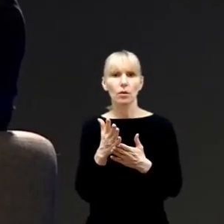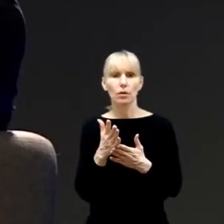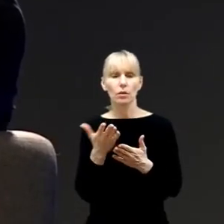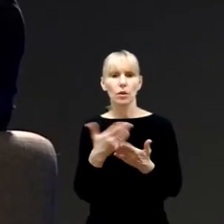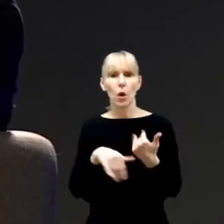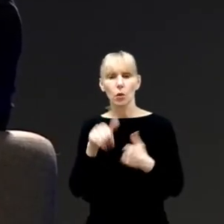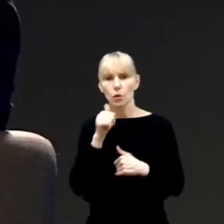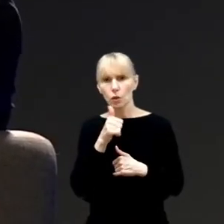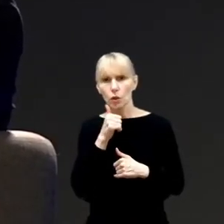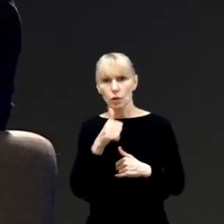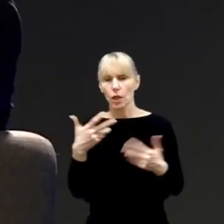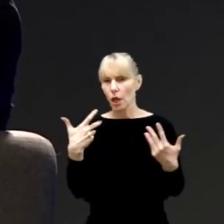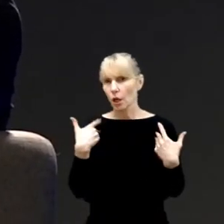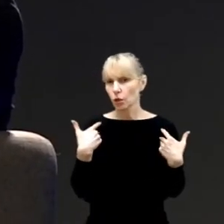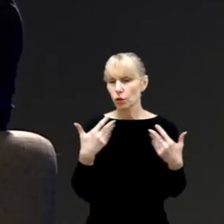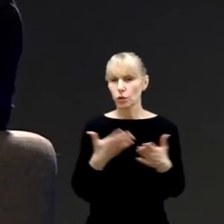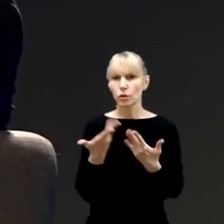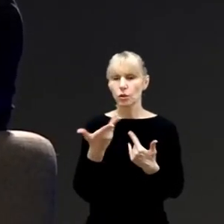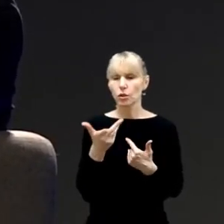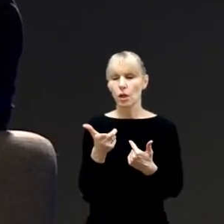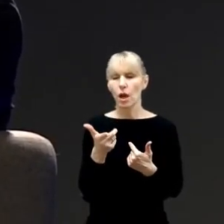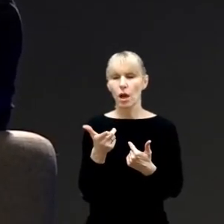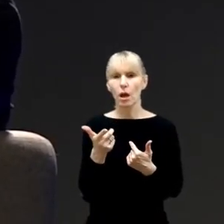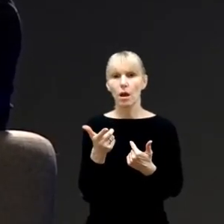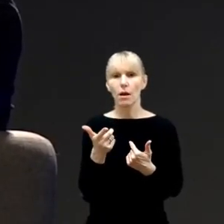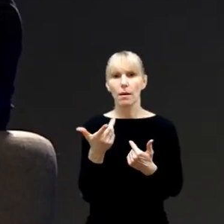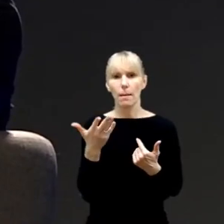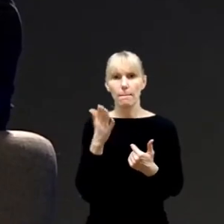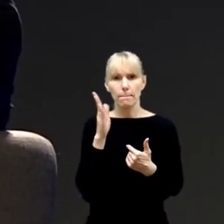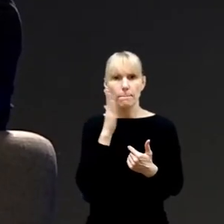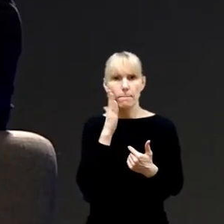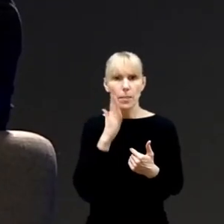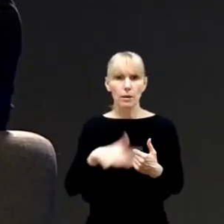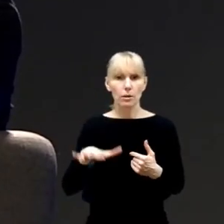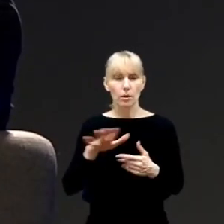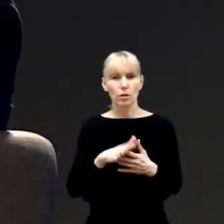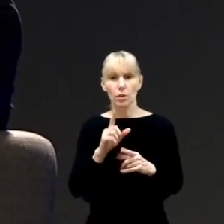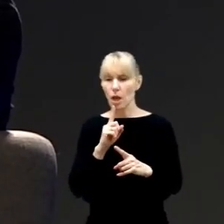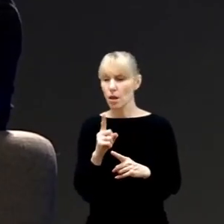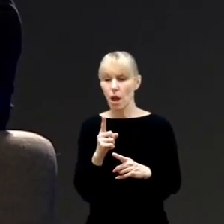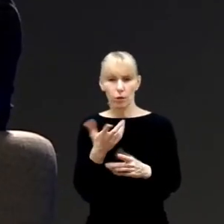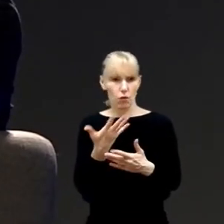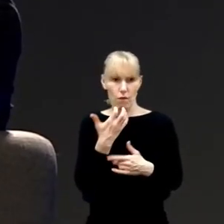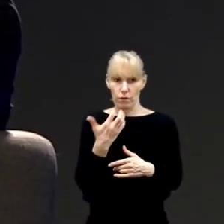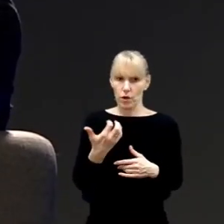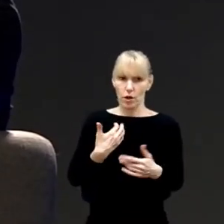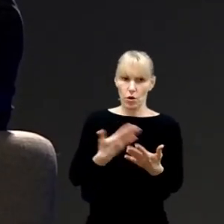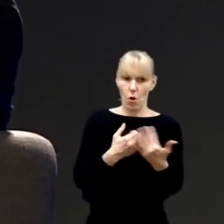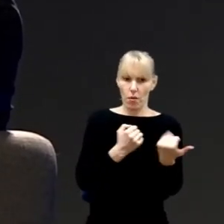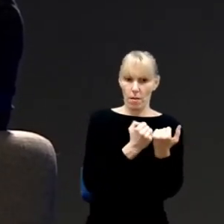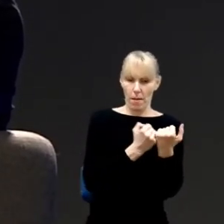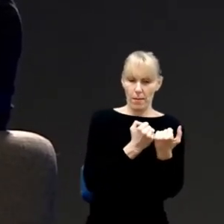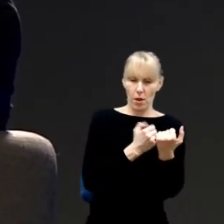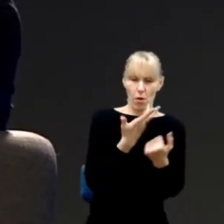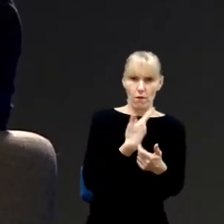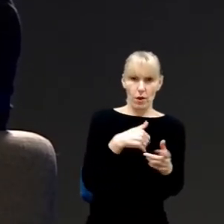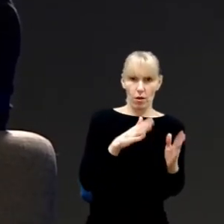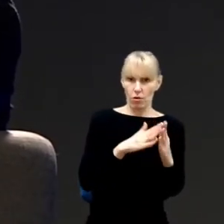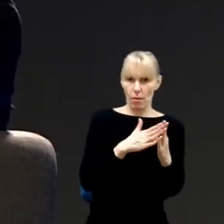Ja zresztą tutaj o papierowych domach nic nie mówiłem i takich cytatów tutaj w żaden sposób nie chciałbym przekazywać, bo wiadomo, że jest to medialna przesada.